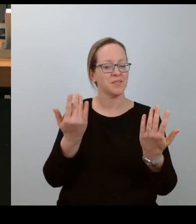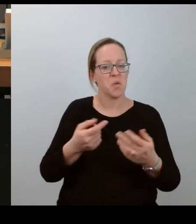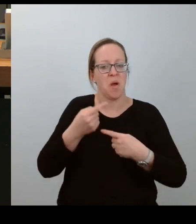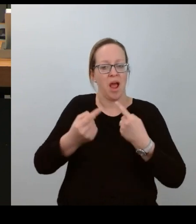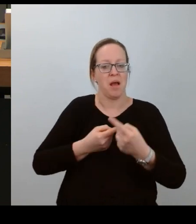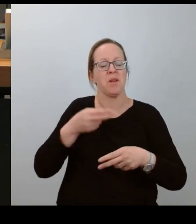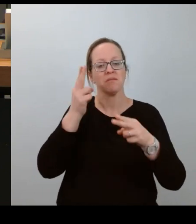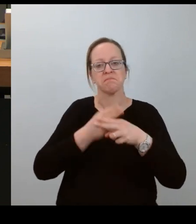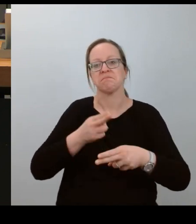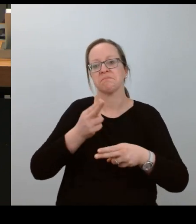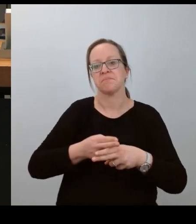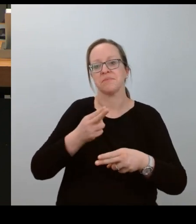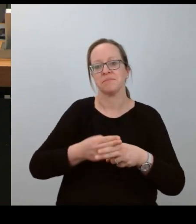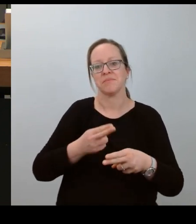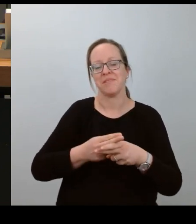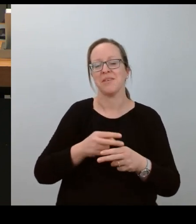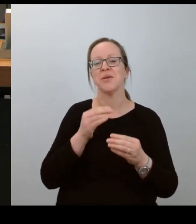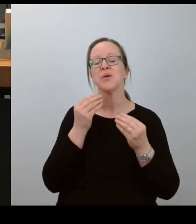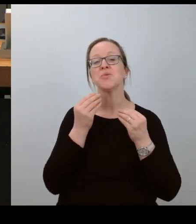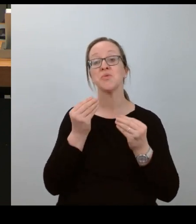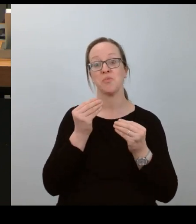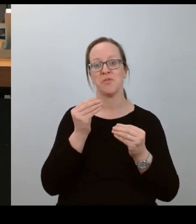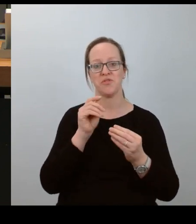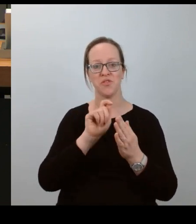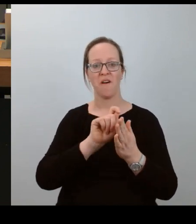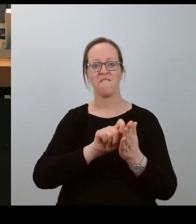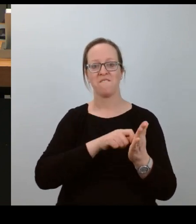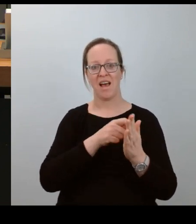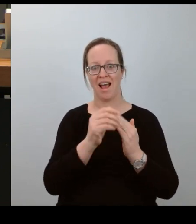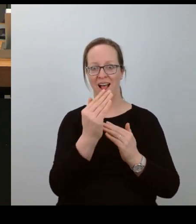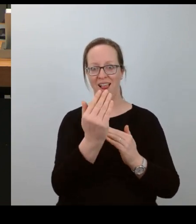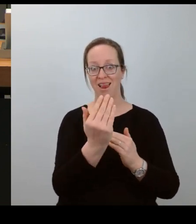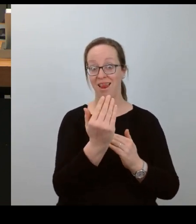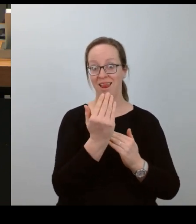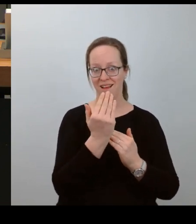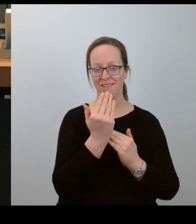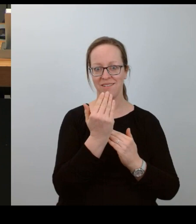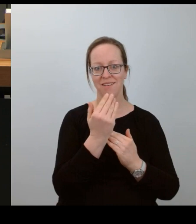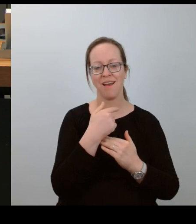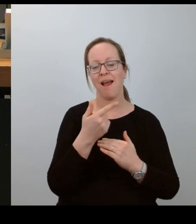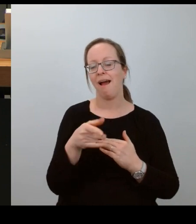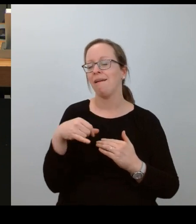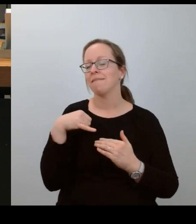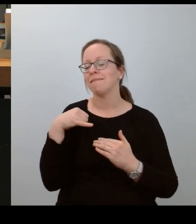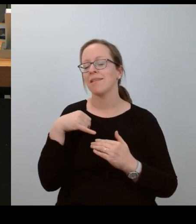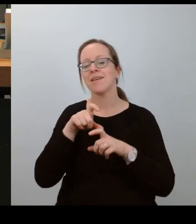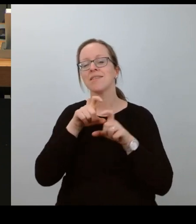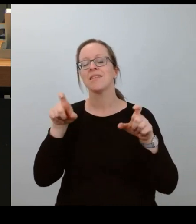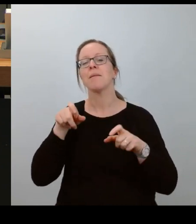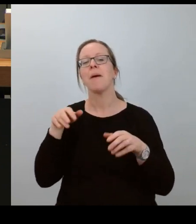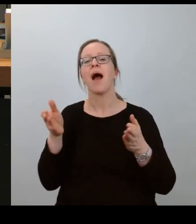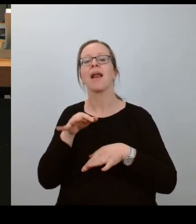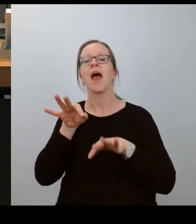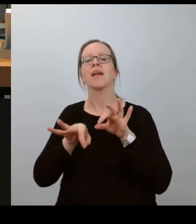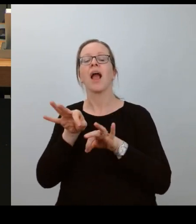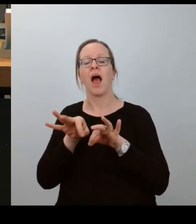Die AfD-Fraktion hat in der letzten Legislaturperiode schon einen untauglichen Gesetzesvorschlag gemacht.